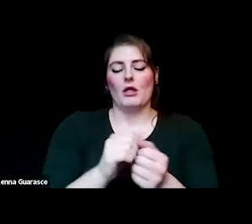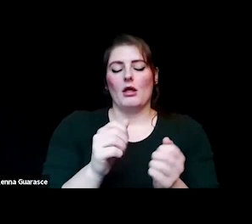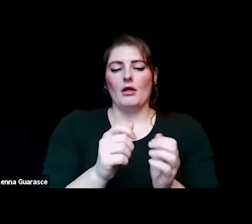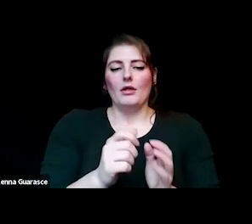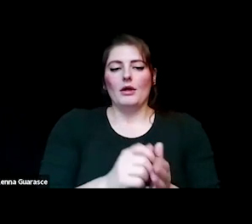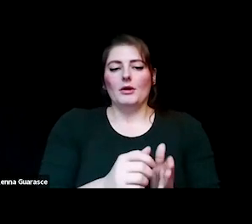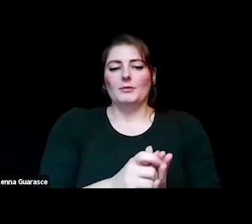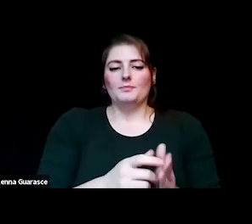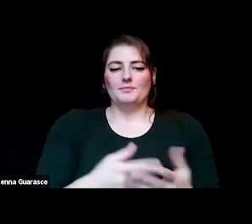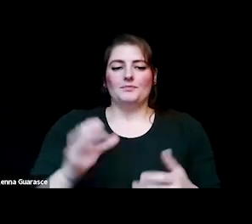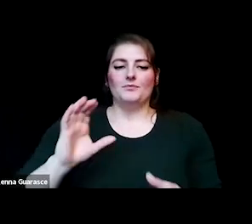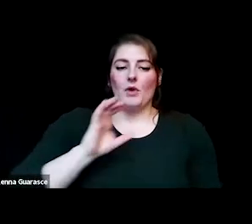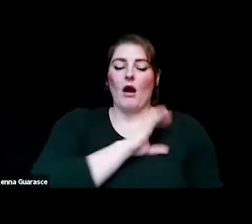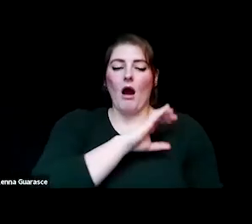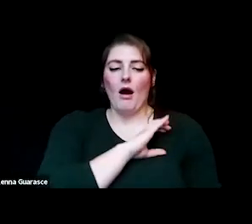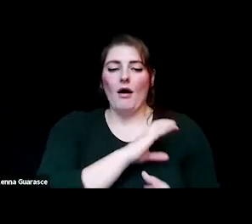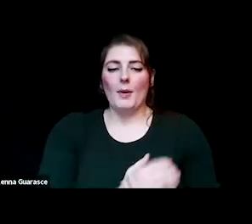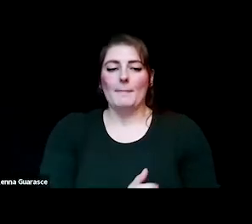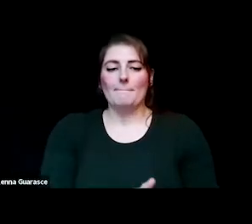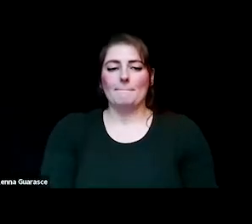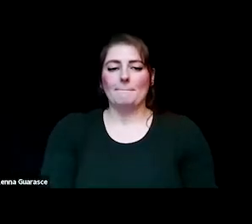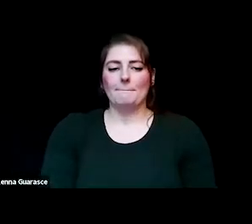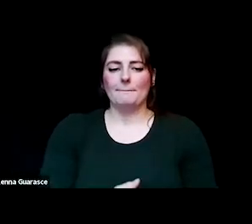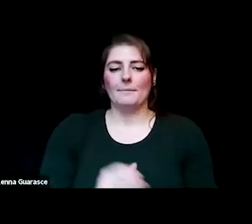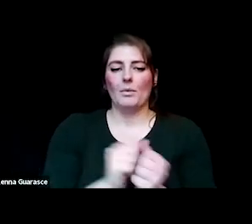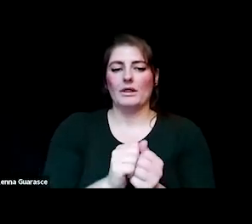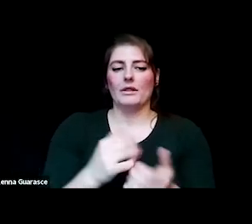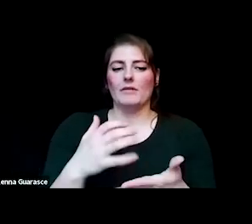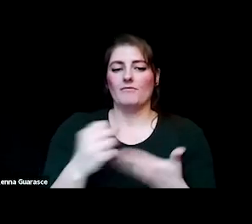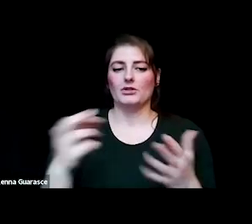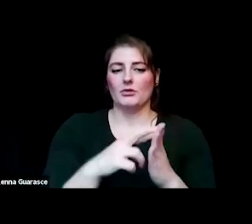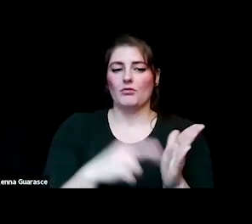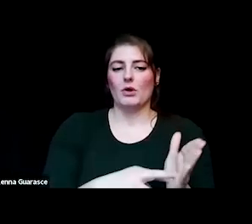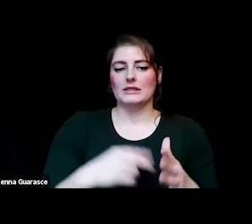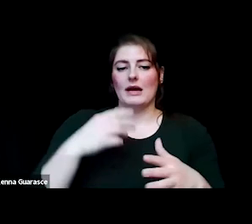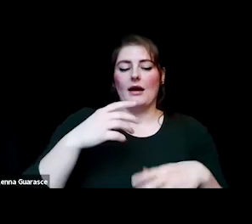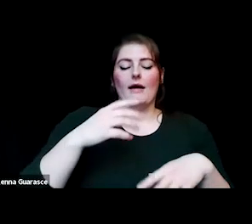También creó reglas de desalojo aún más estrictas. Finalmente, la Ley Hope de 1996